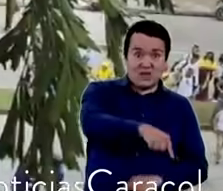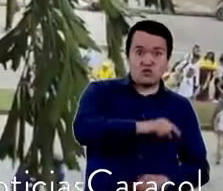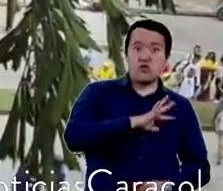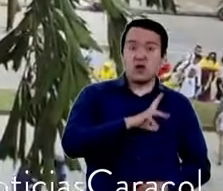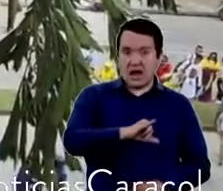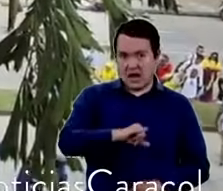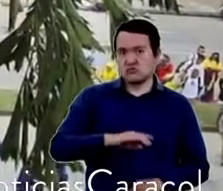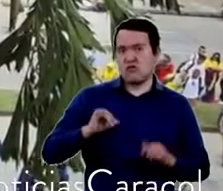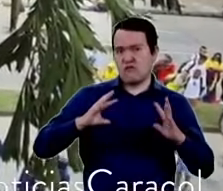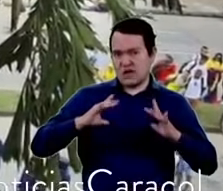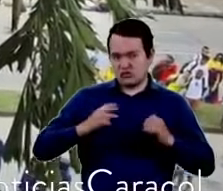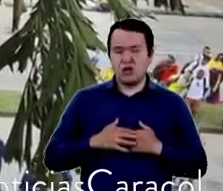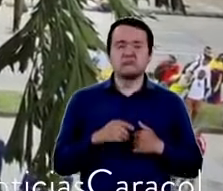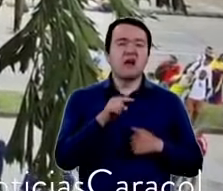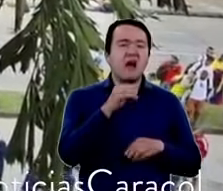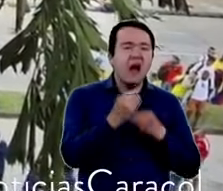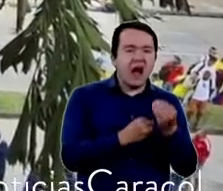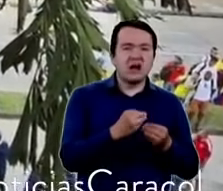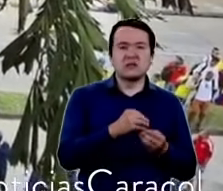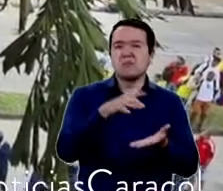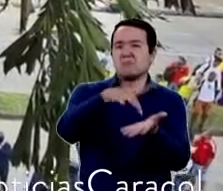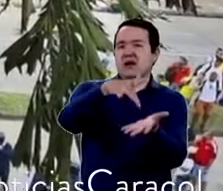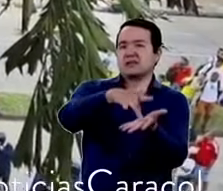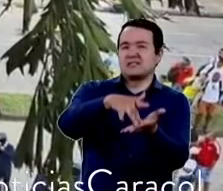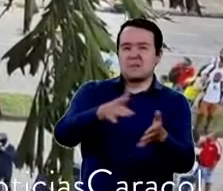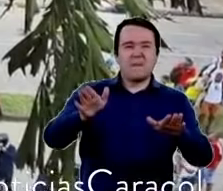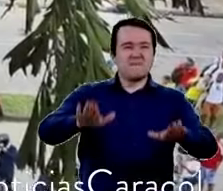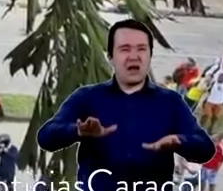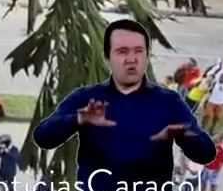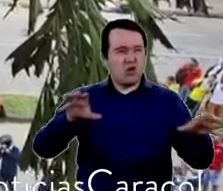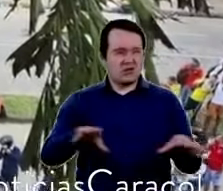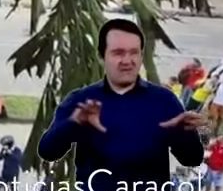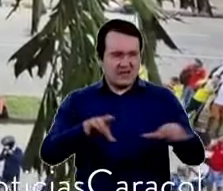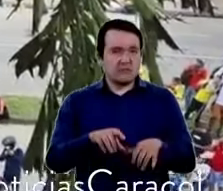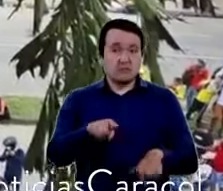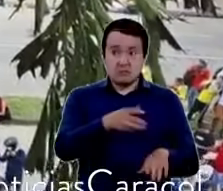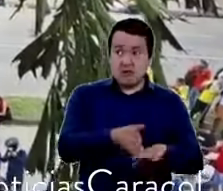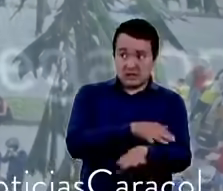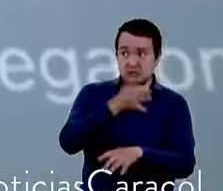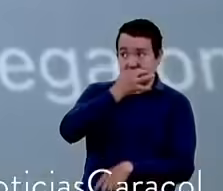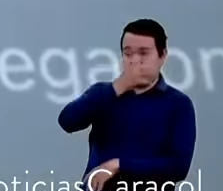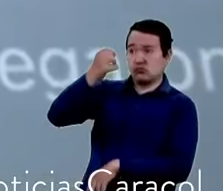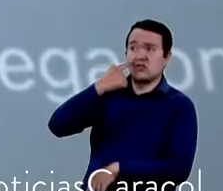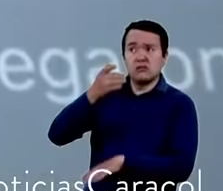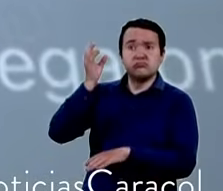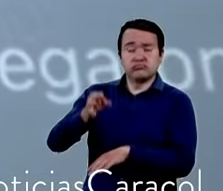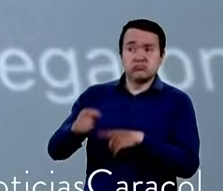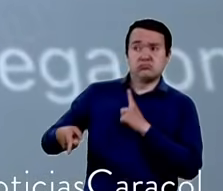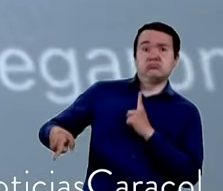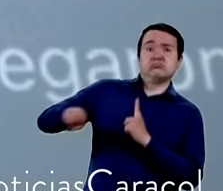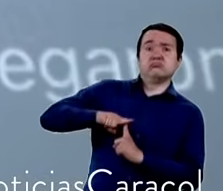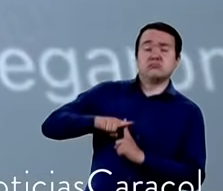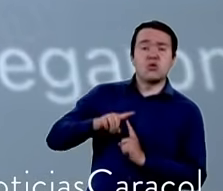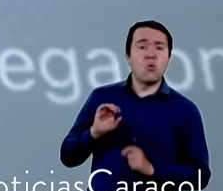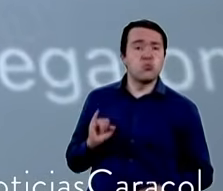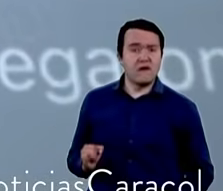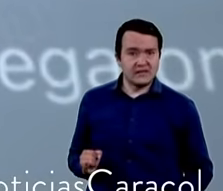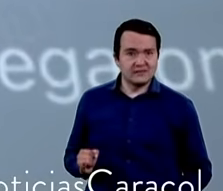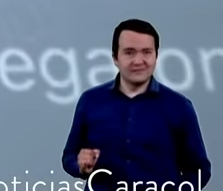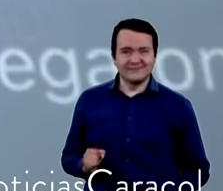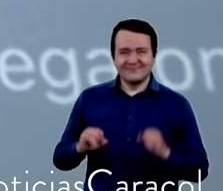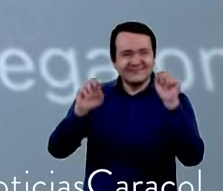))) a través de redes sociales,